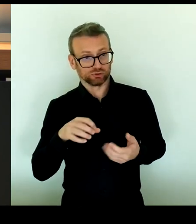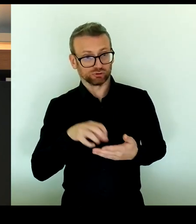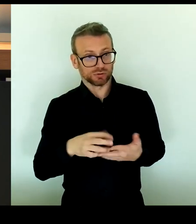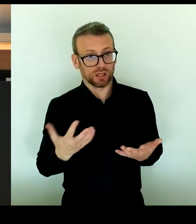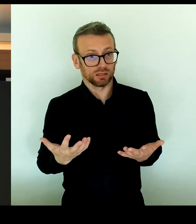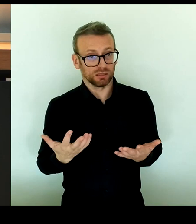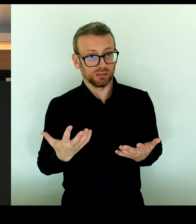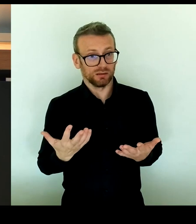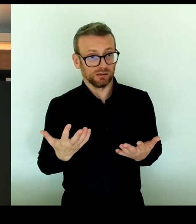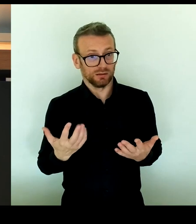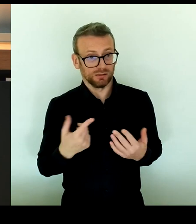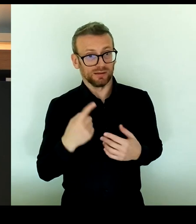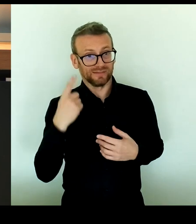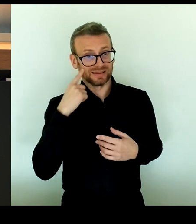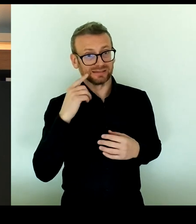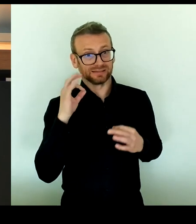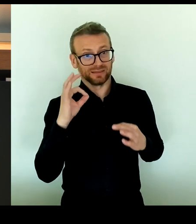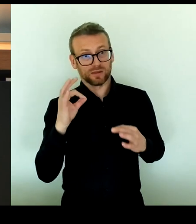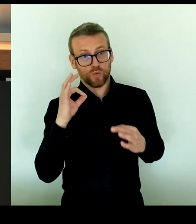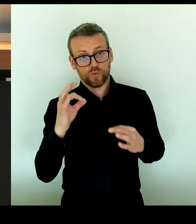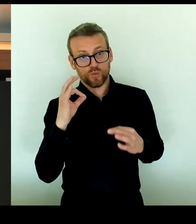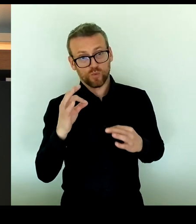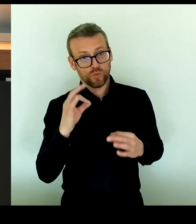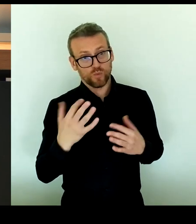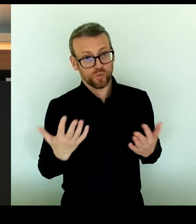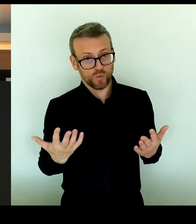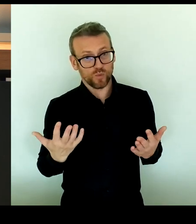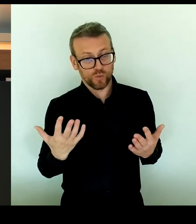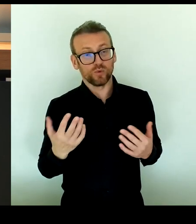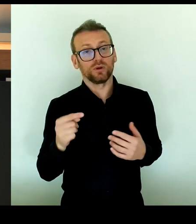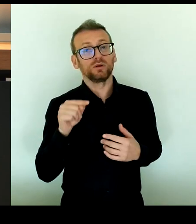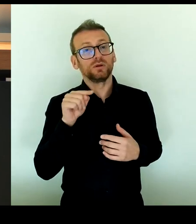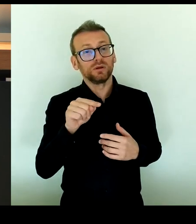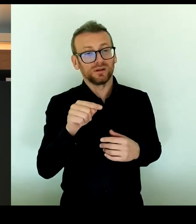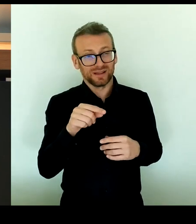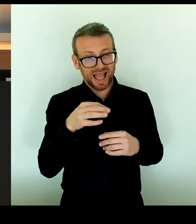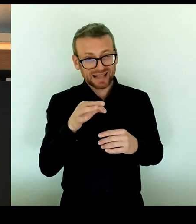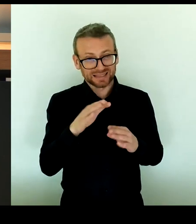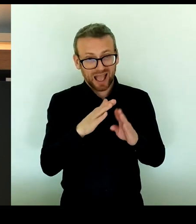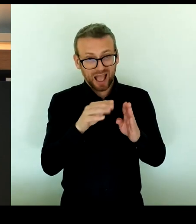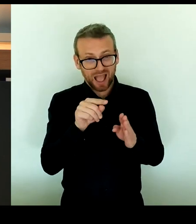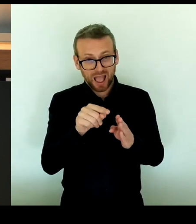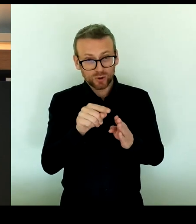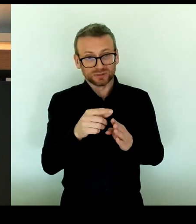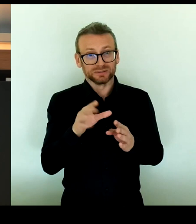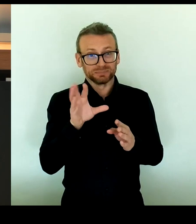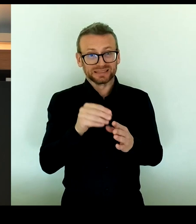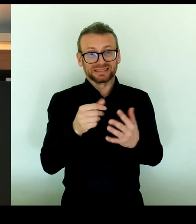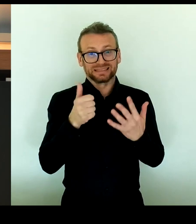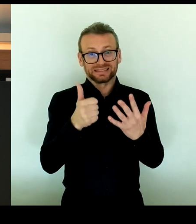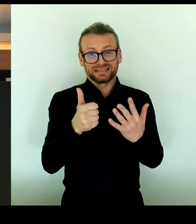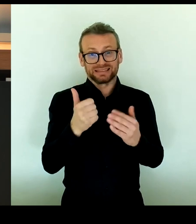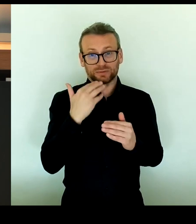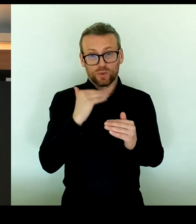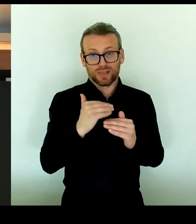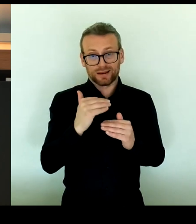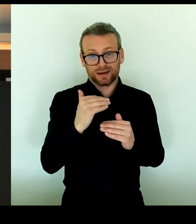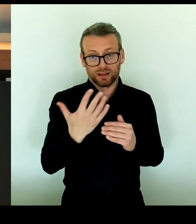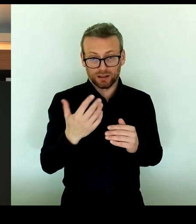realistisch sind, beispielsweise, wenn es um die Nutzung des Autos geht. Es ist nicht so, dass wir irgendwann noch diese 150 Autos